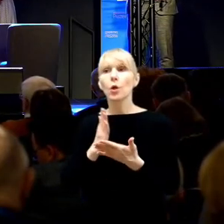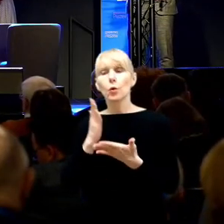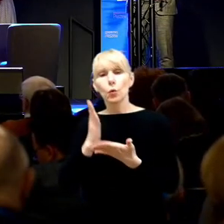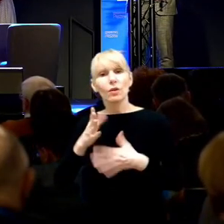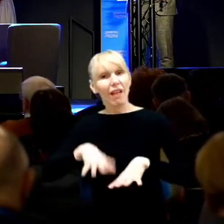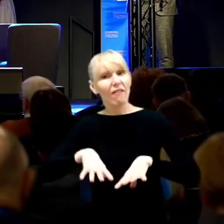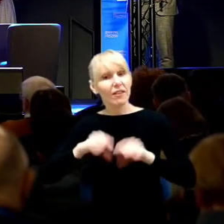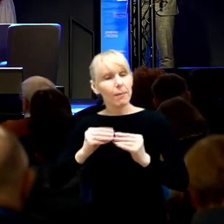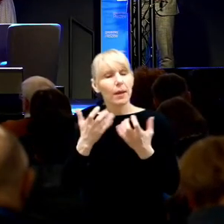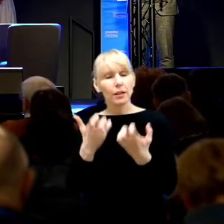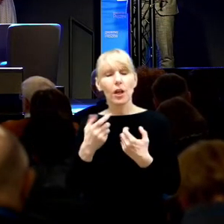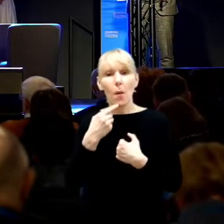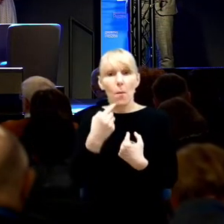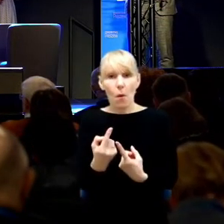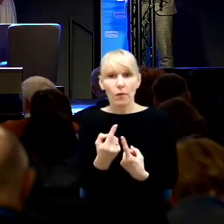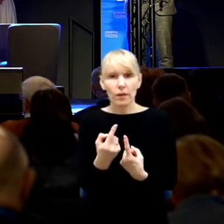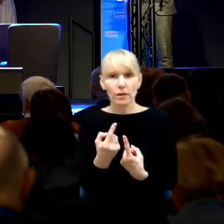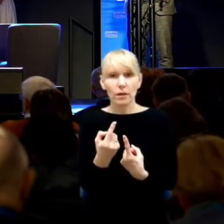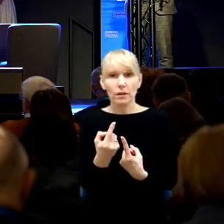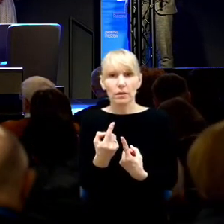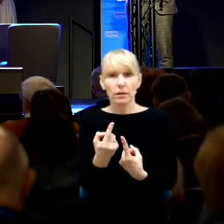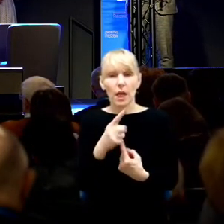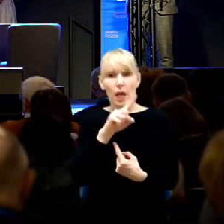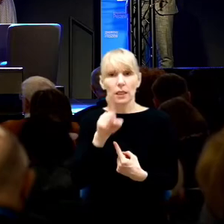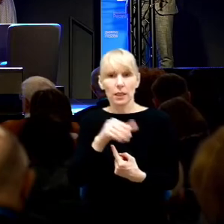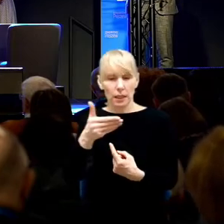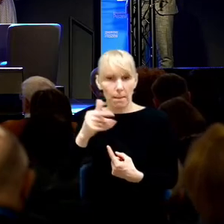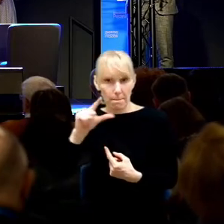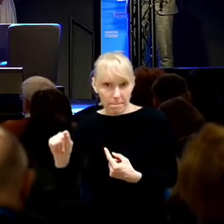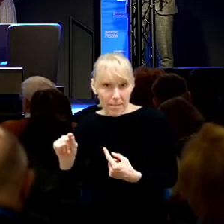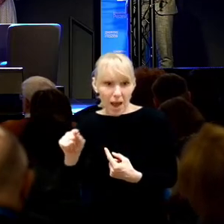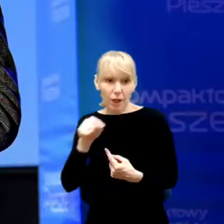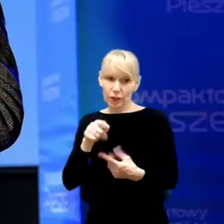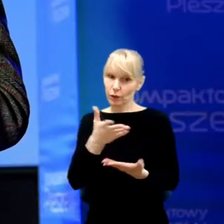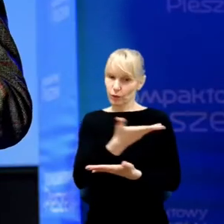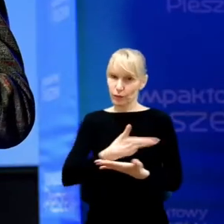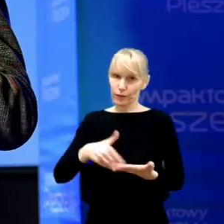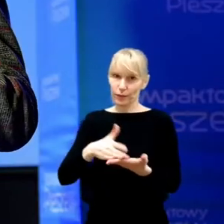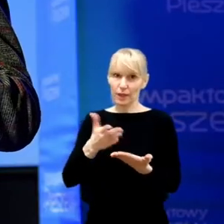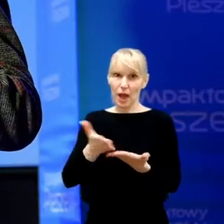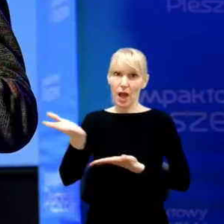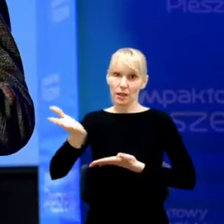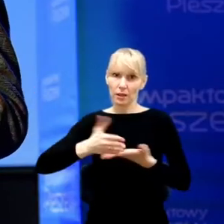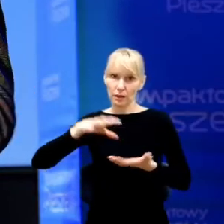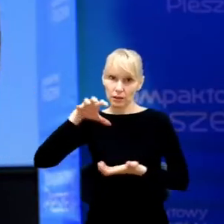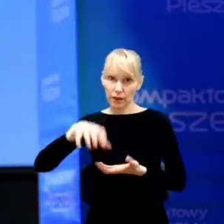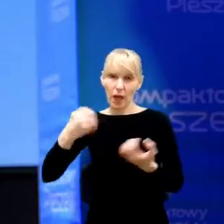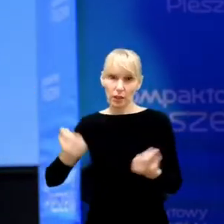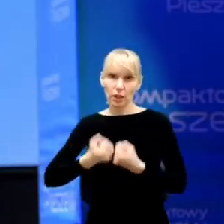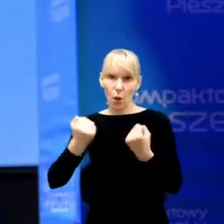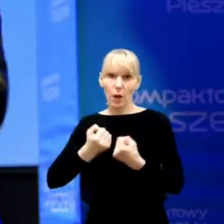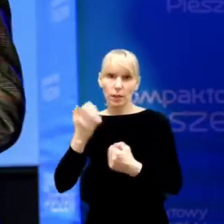że dla nas, dla działalności Związku Miast Polskich, akurat ta sfera działalności mieszkaniowej poza metropoliami,